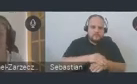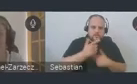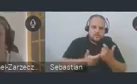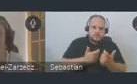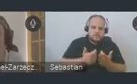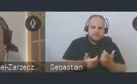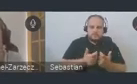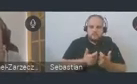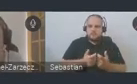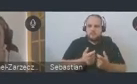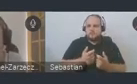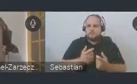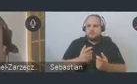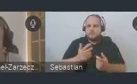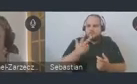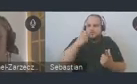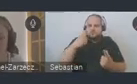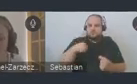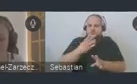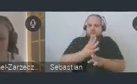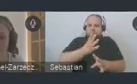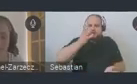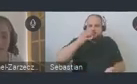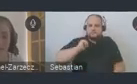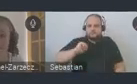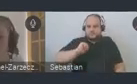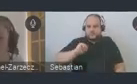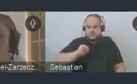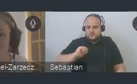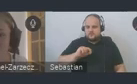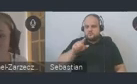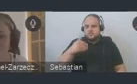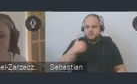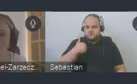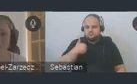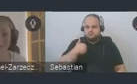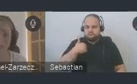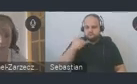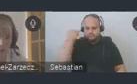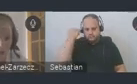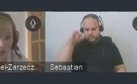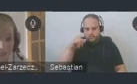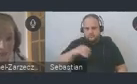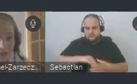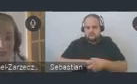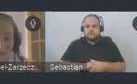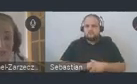a tutaj na przykład trzy osoby się ustawiają w kolejce. To potrafi bardzo nas obciążyć w trakcie pracy,